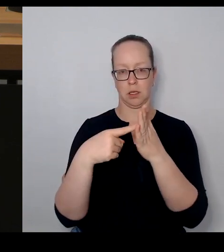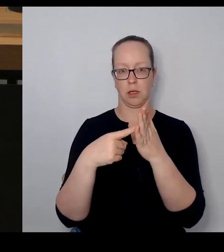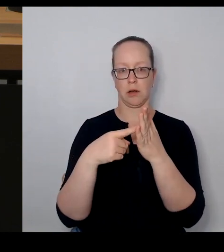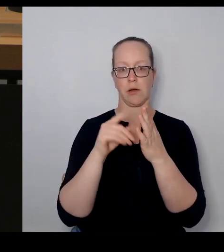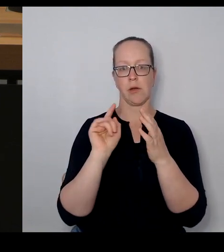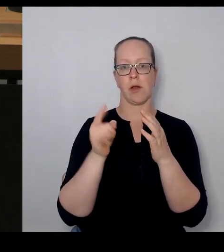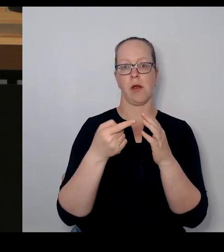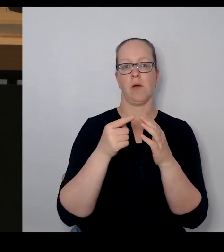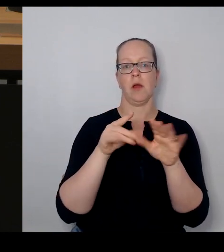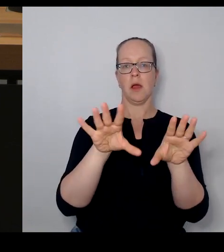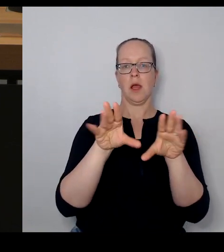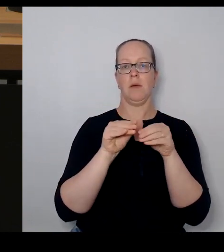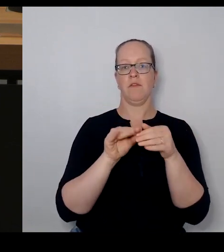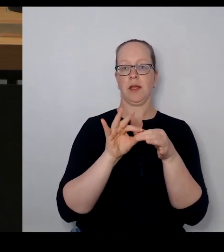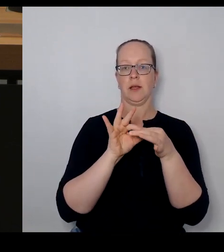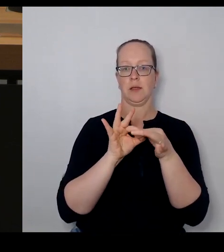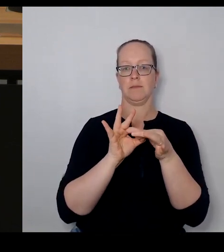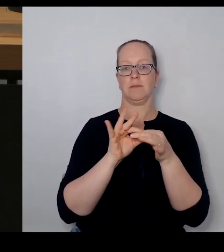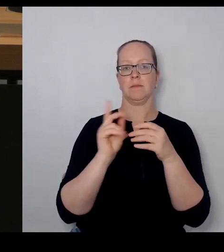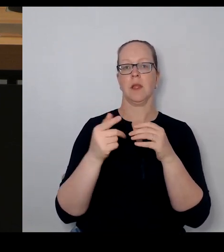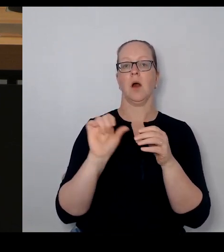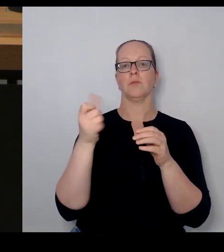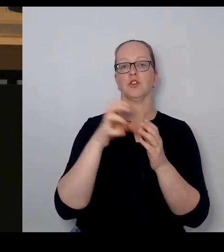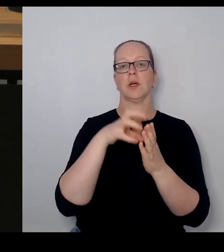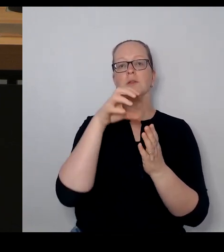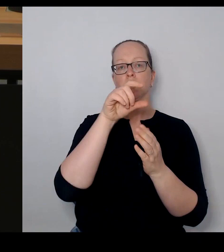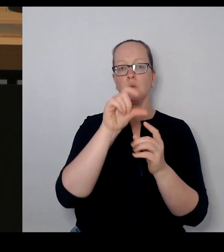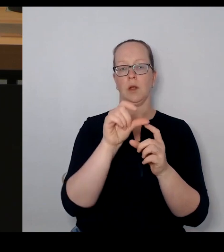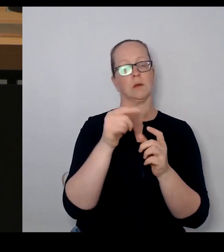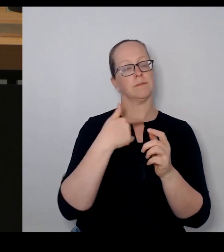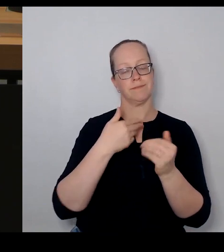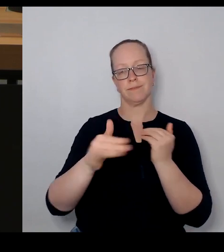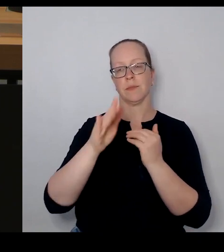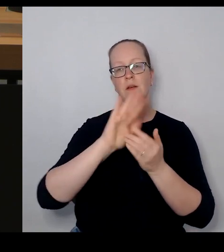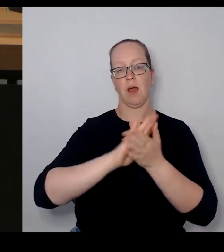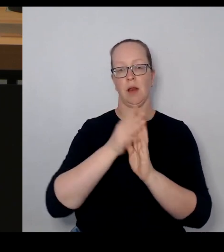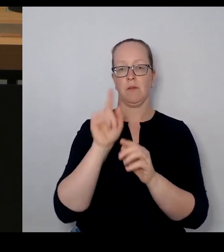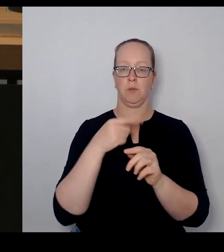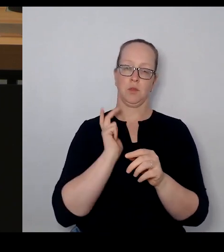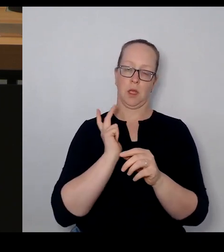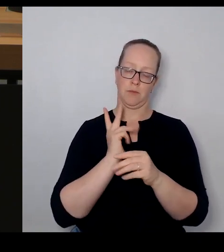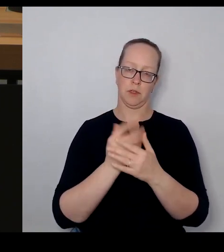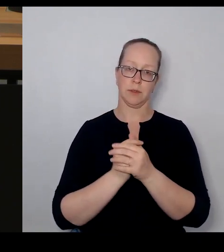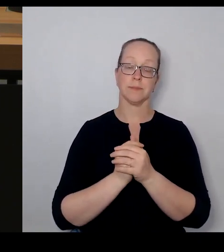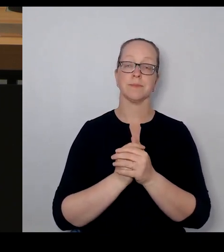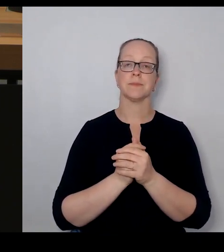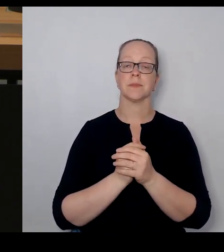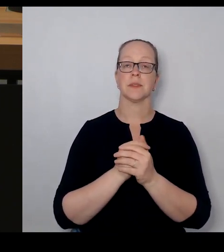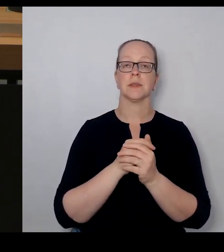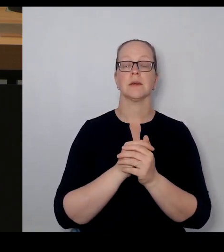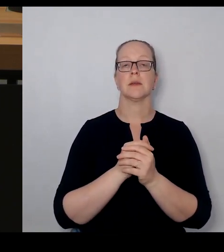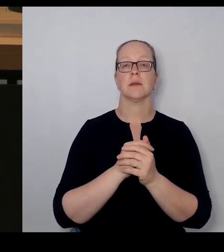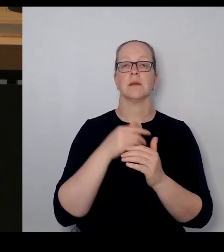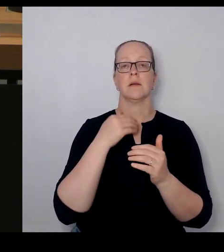Sehr geehrte Damen und Herren, der Bericht des Landesrechnungshofs erhellt viele weitere wichtige Empfehlungen und Anregungen. Ich freue mich auf die weiteren